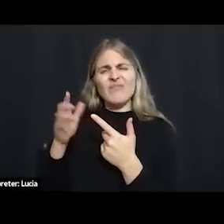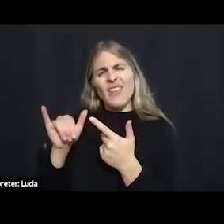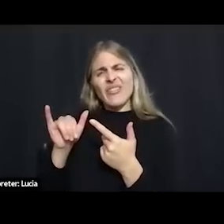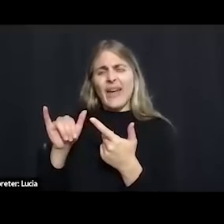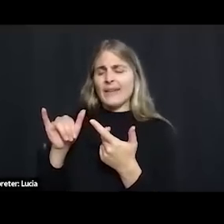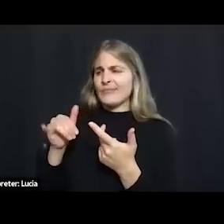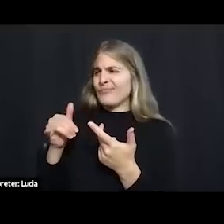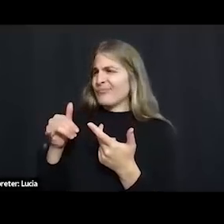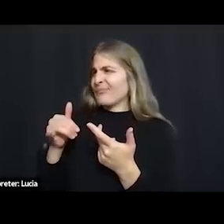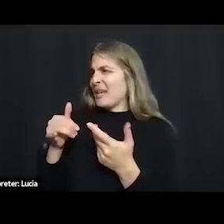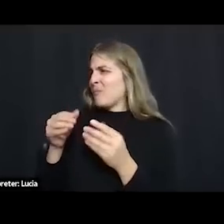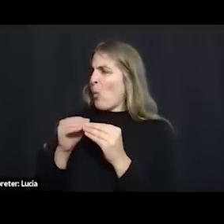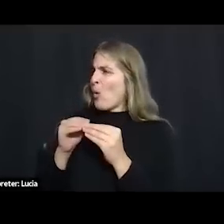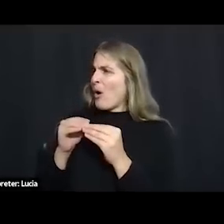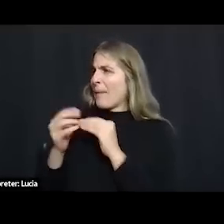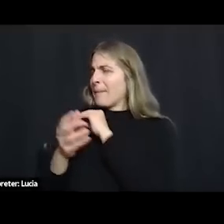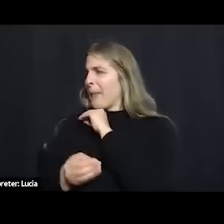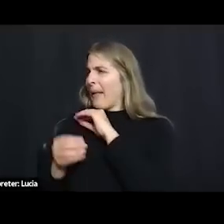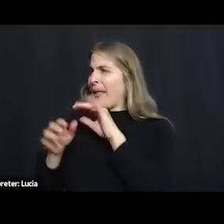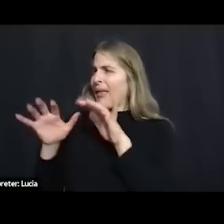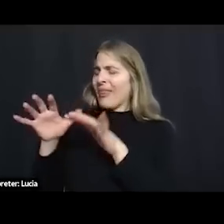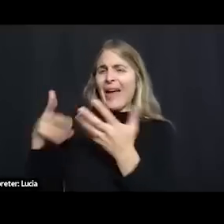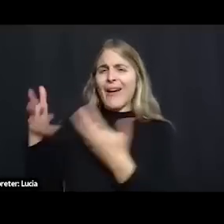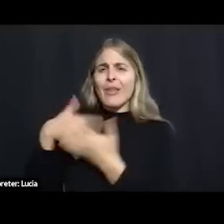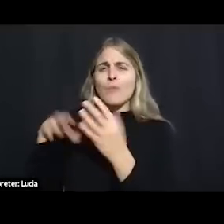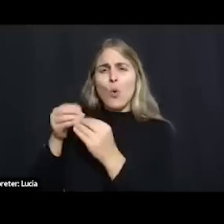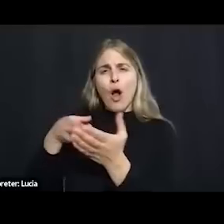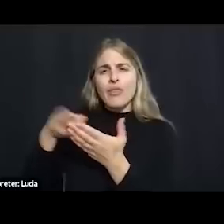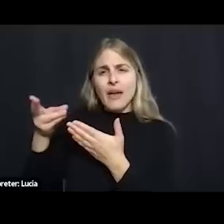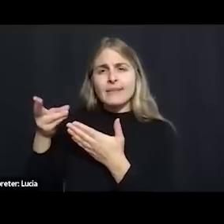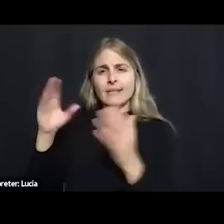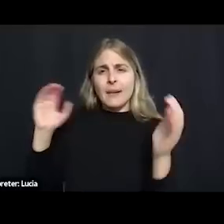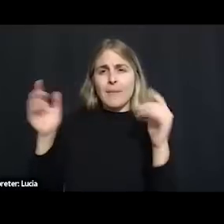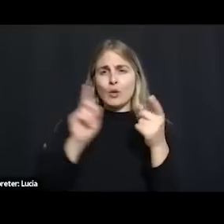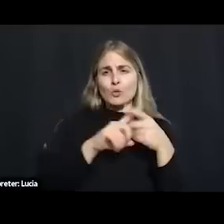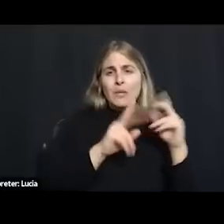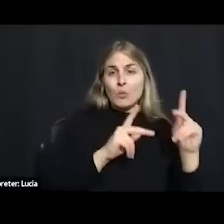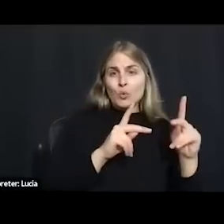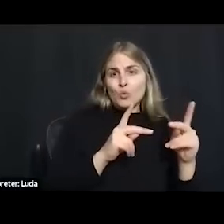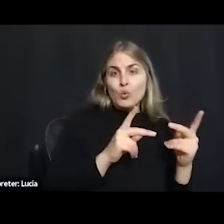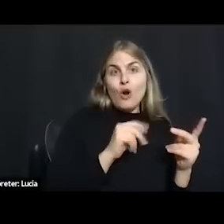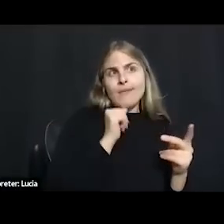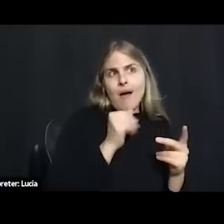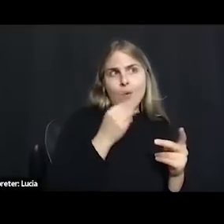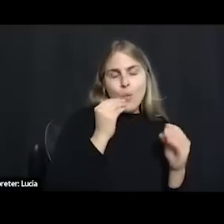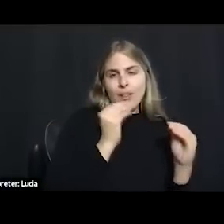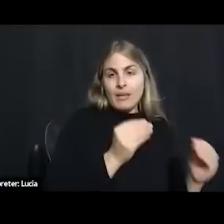y describía sus interacciones como más auténticas que las de los no sin hogar. "Al menos lo que dicen es lo que dicen,